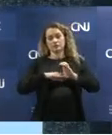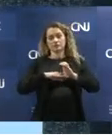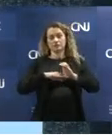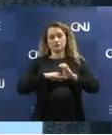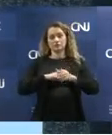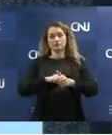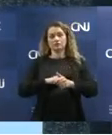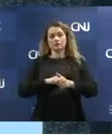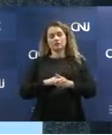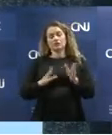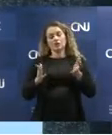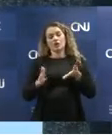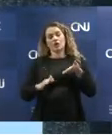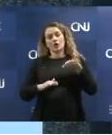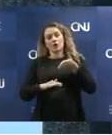Vossa Excelência tem a palavra.